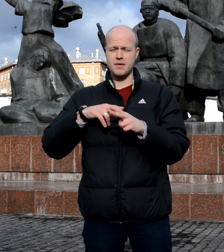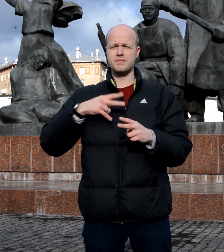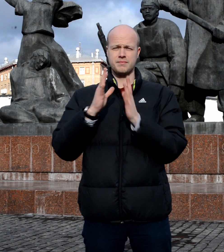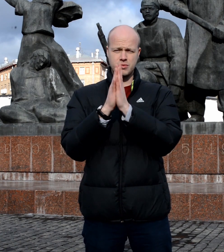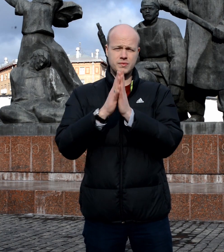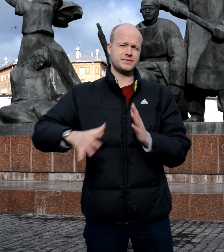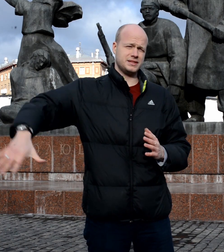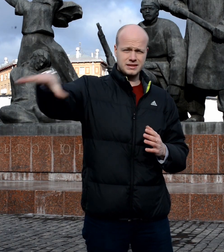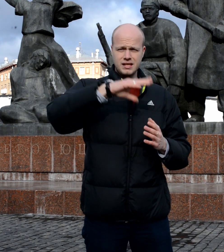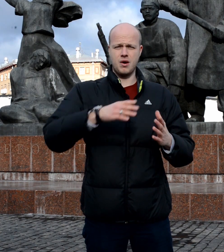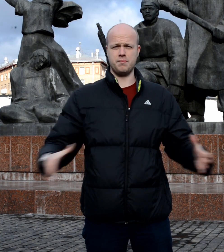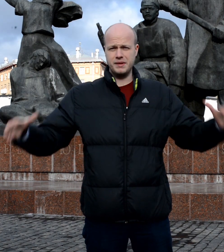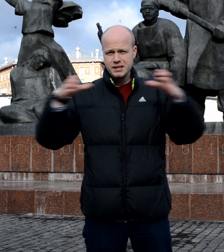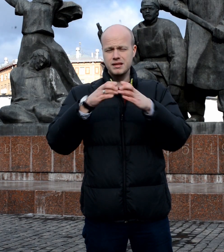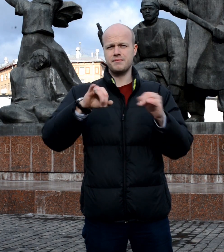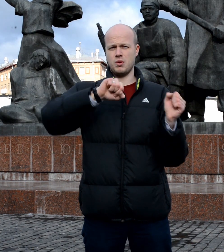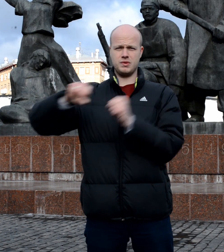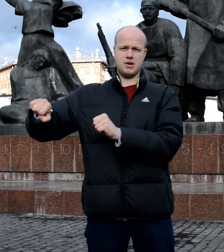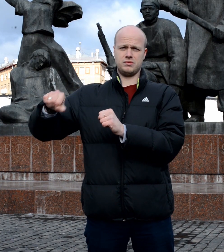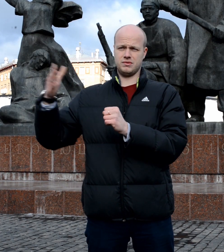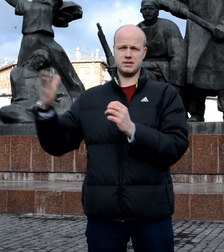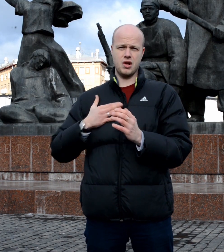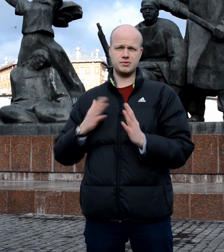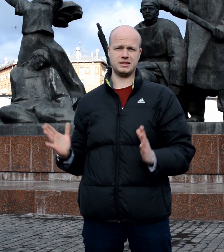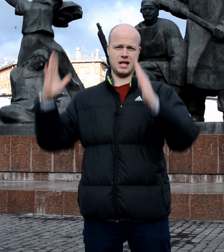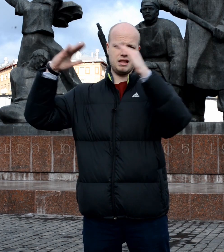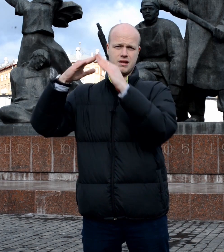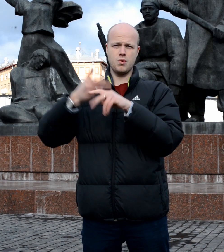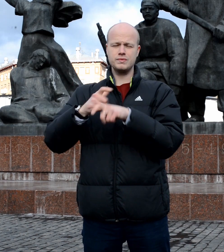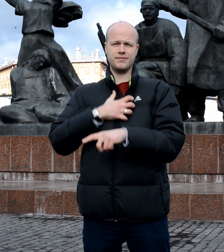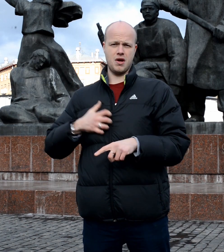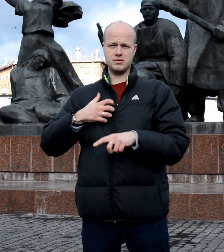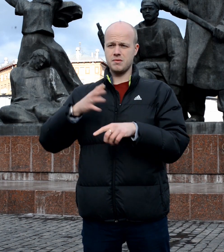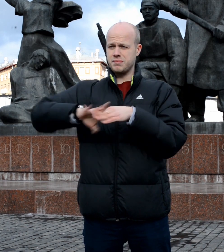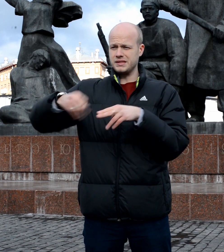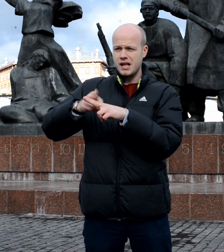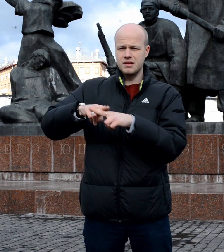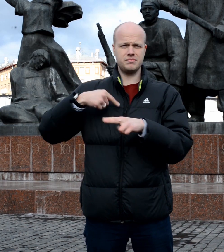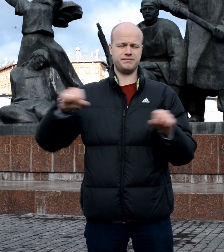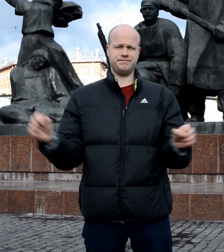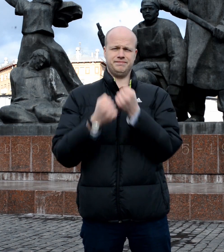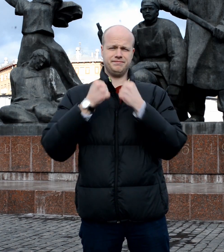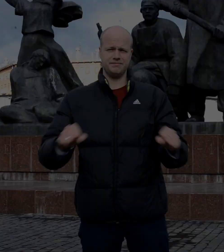Прошу всех вас объединиться и отстоять наше здание. Это важно!